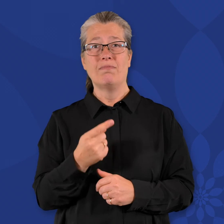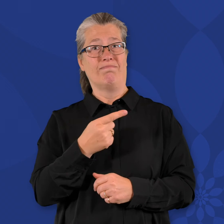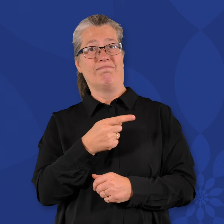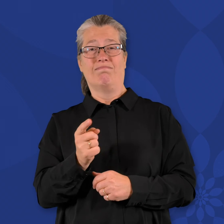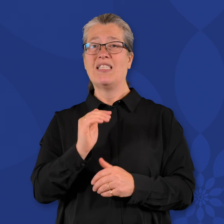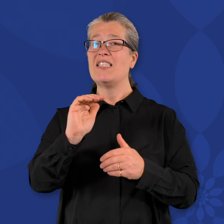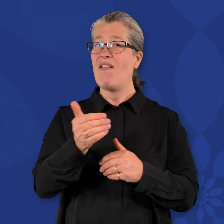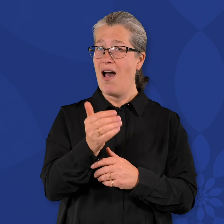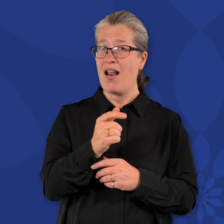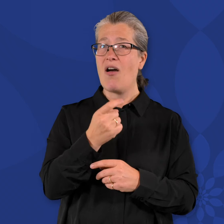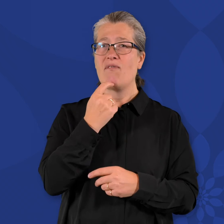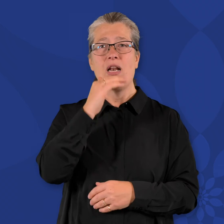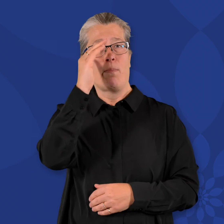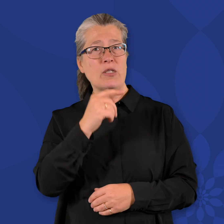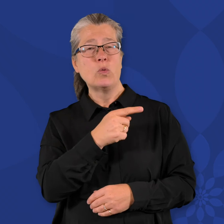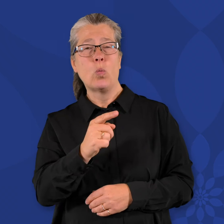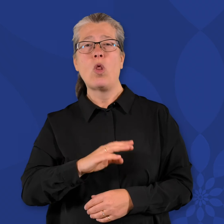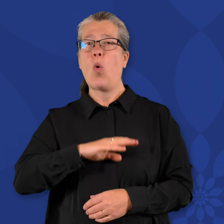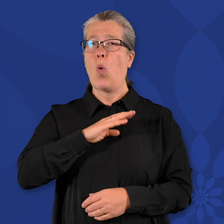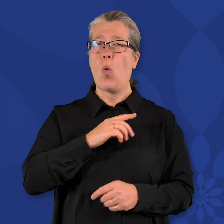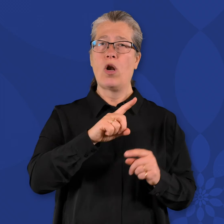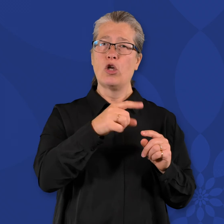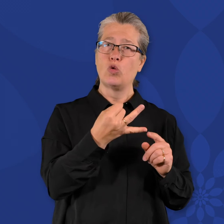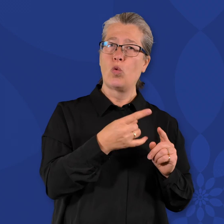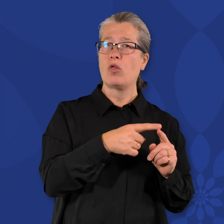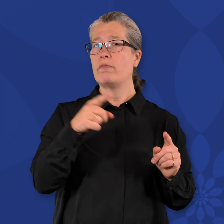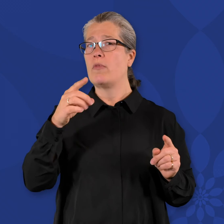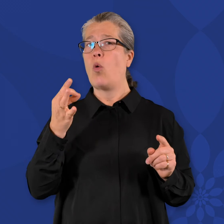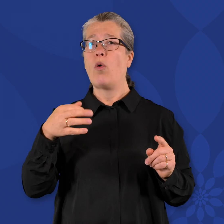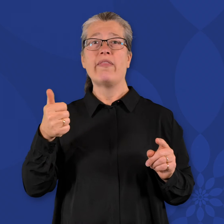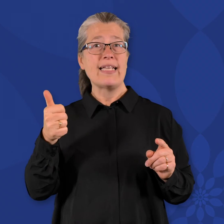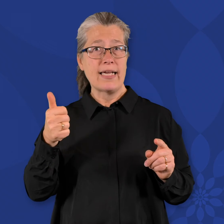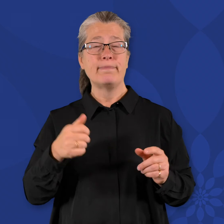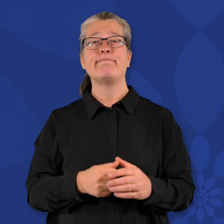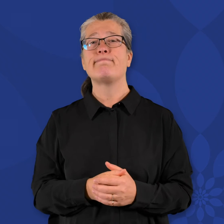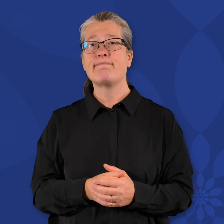Respondenterna är 17–89-åriga finländare.